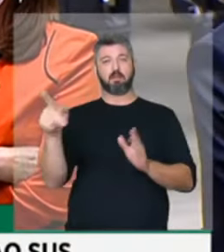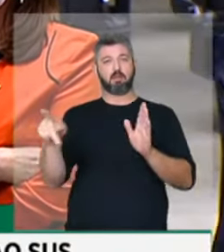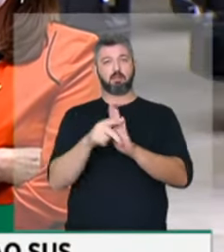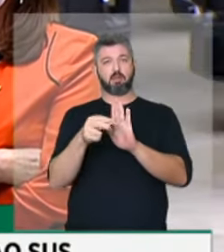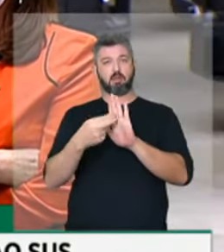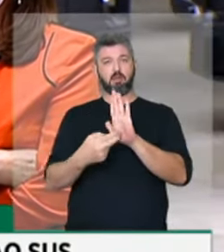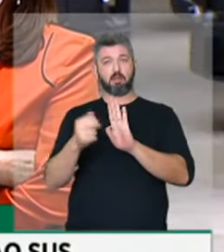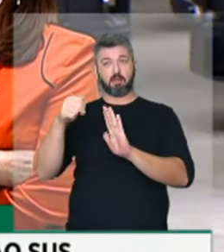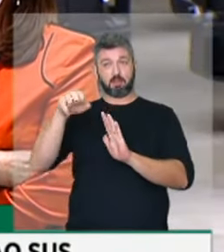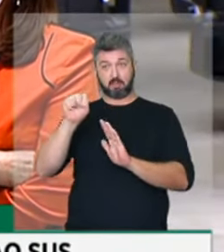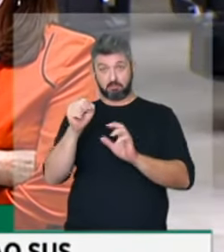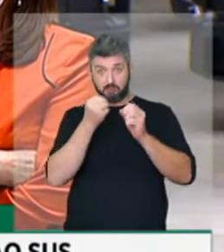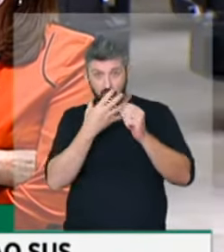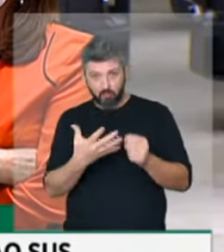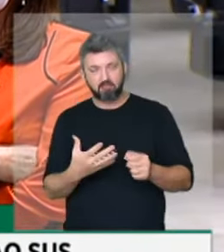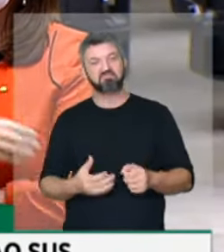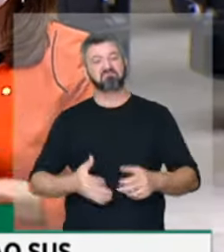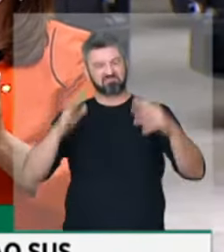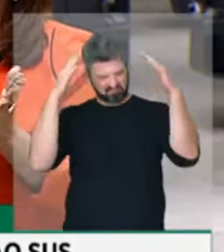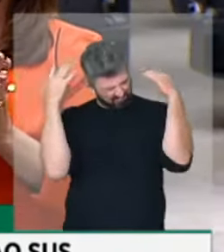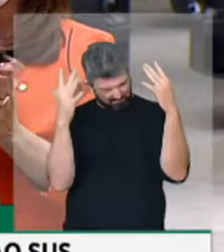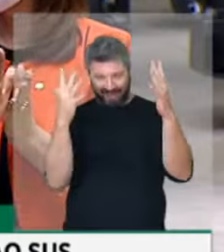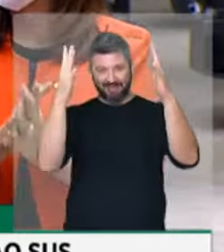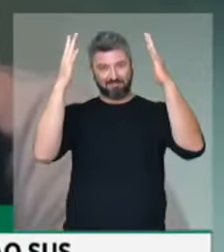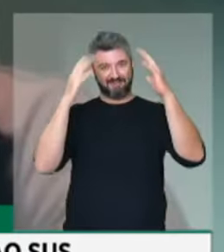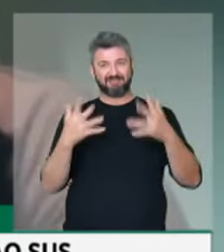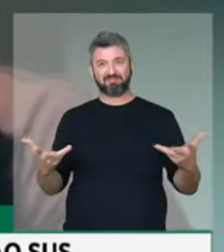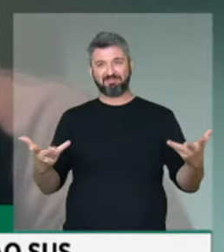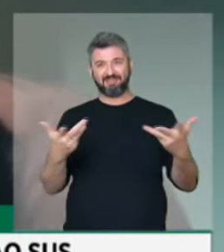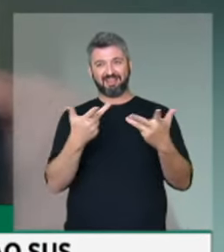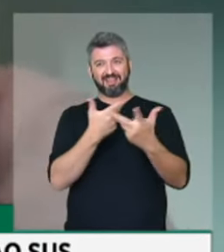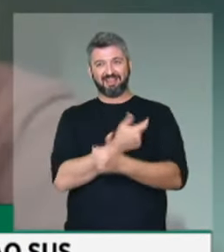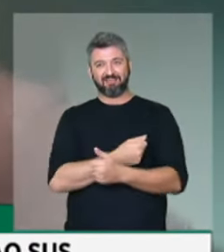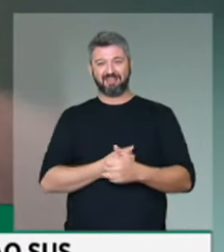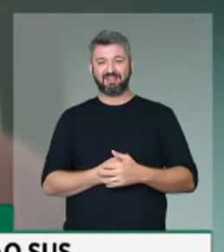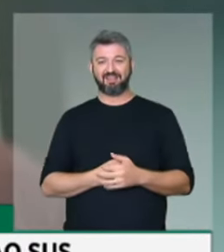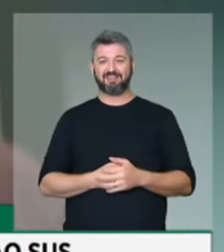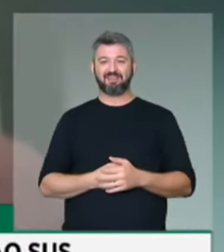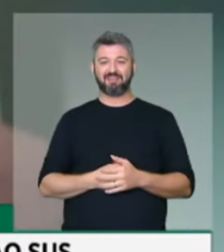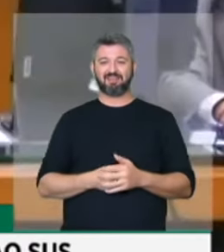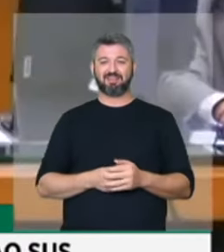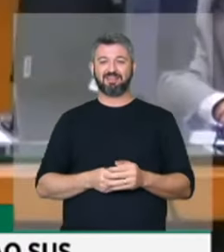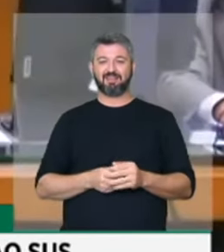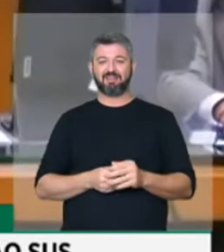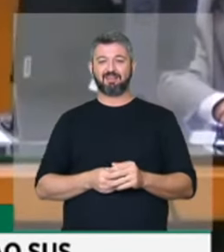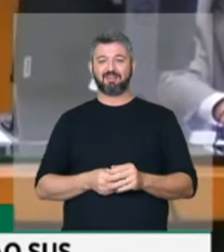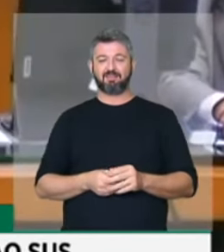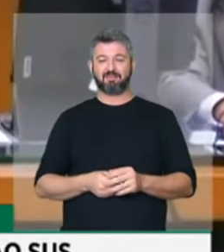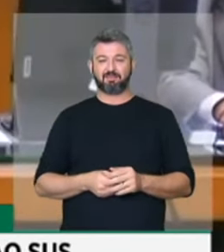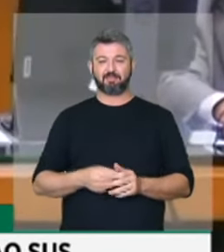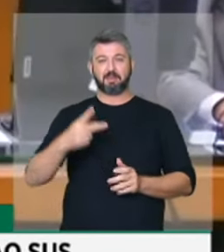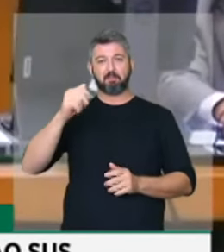PELA ANS. FICA BOM ASSIM? -- [DEPUTADO]: MUITO BEM, GRANDE DEPUTADO -- HIRAN. [DEPUTADO]: PADILHA, MUITO OBRIGADO PELA COLABORAÇÃO. EU QUERIA